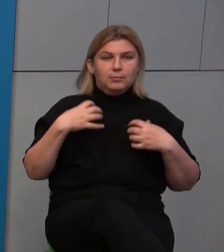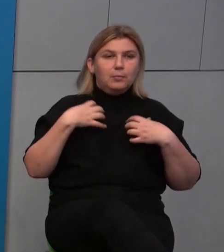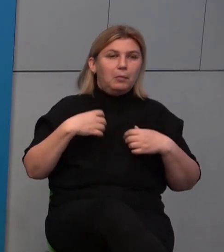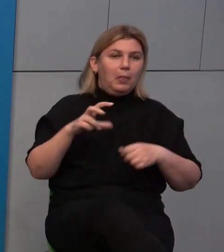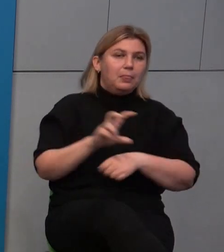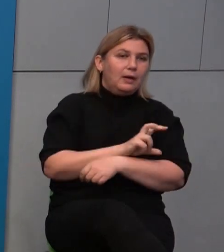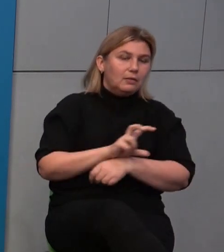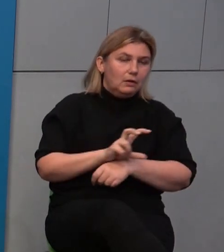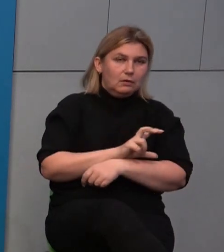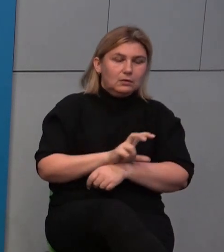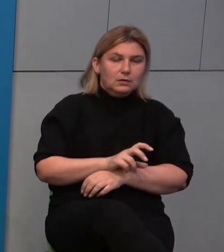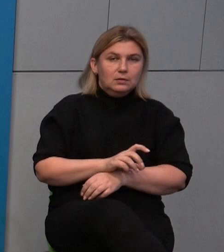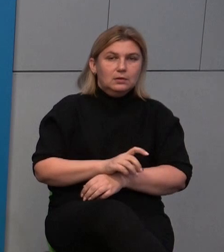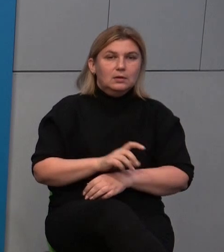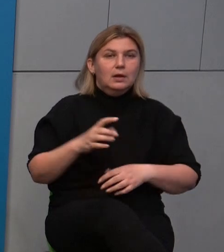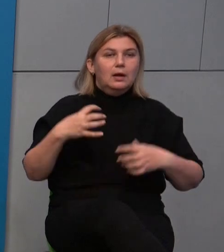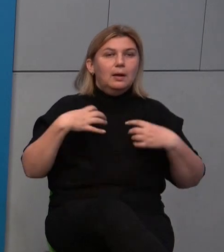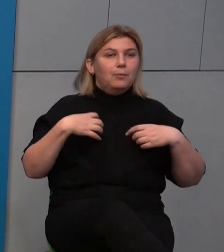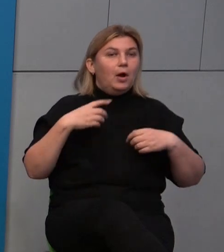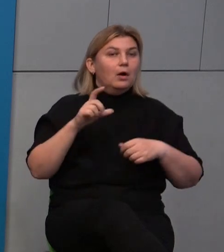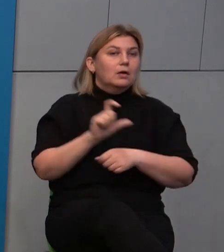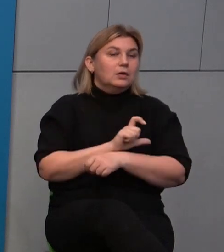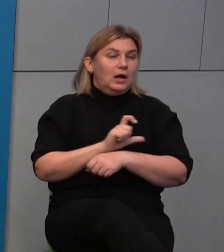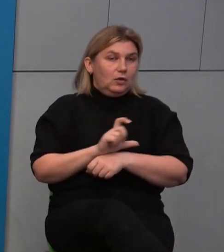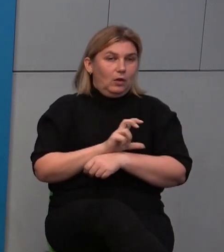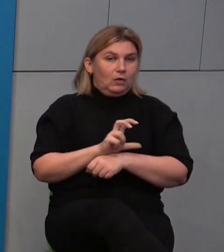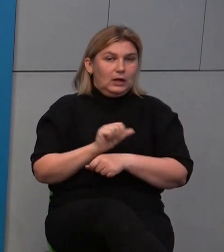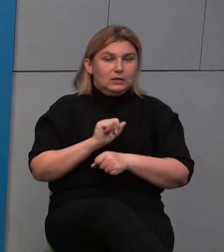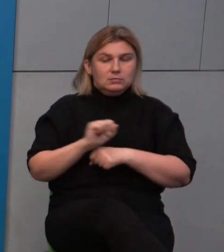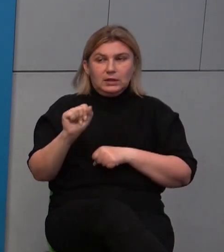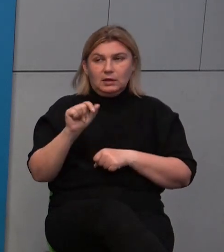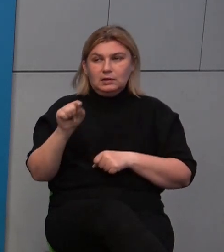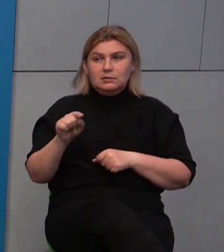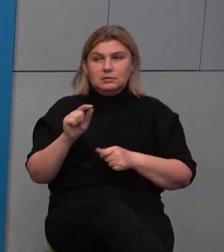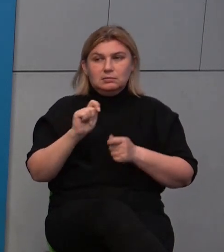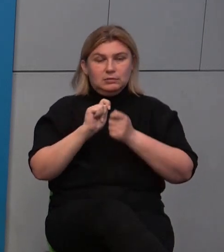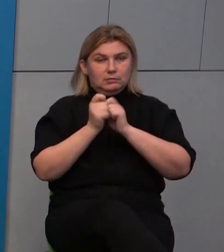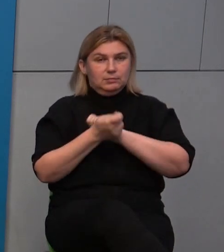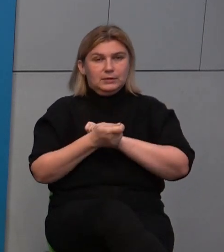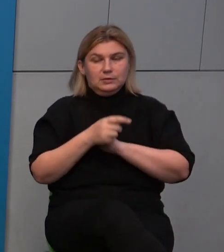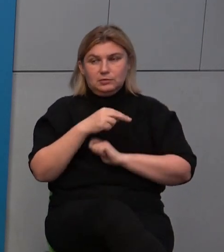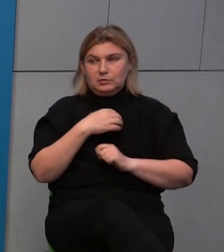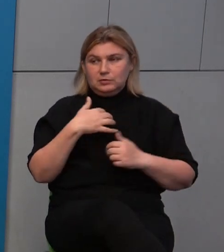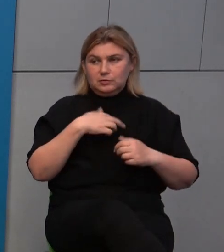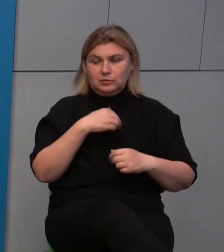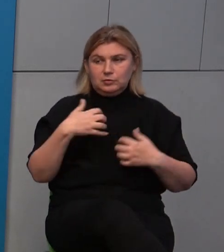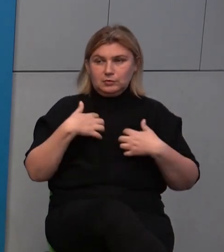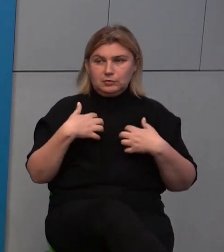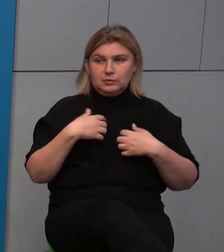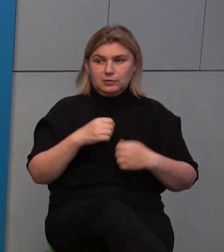Zresztą w ogóle uważał, że biotechnologia to jest to, co najbardziej przeobrazi nasze życie. Wcale nie informatyka.